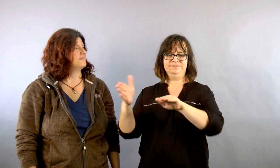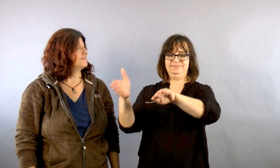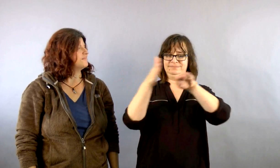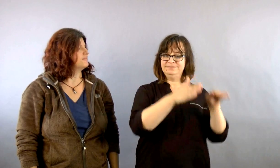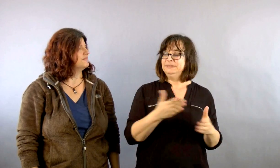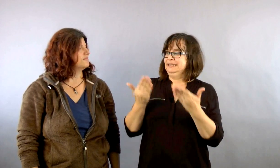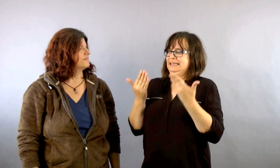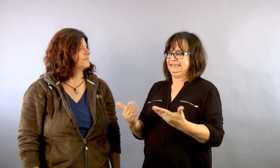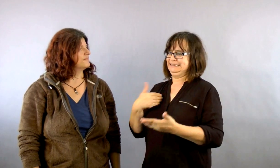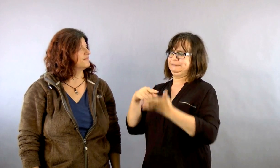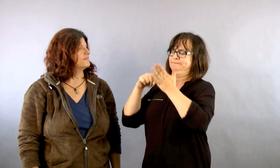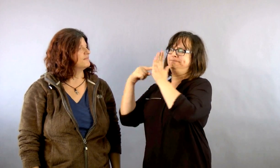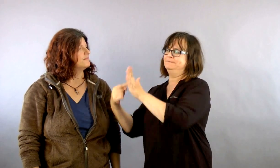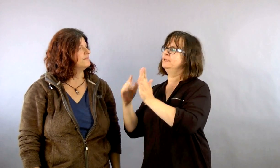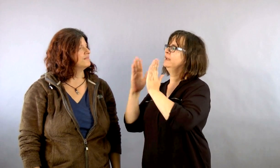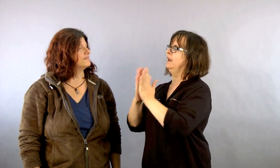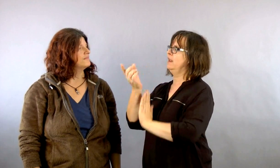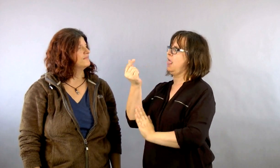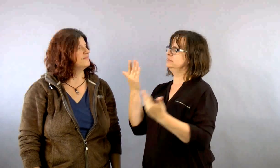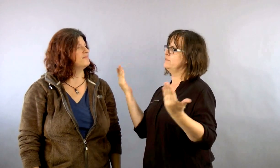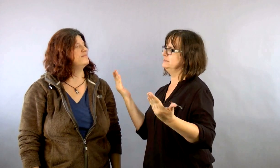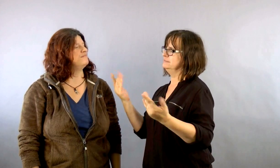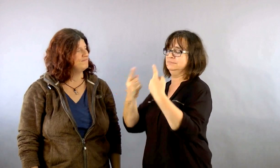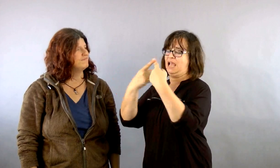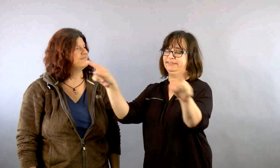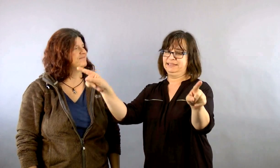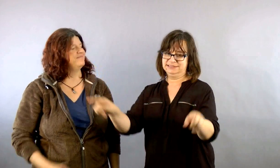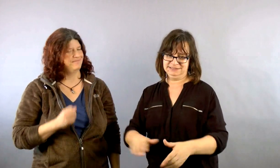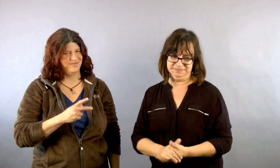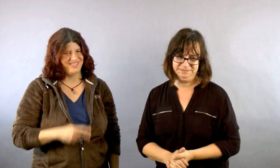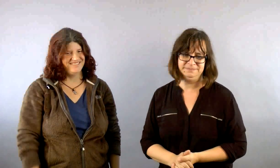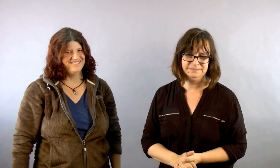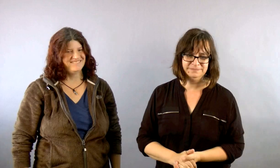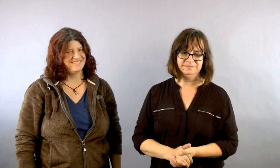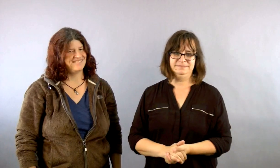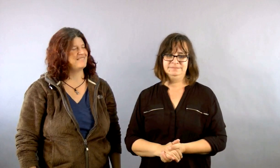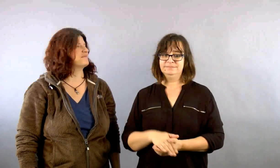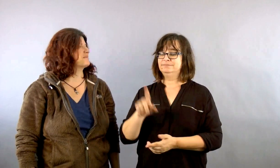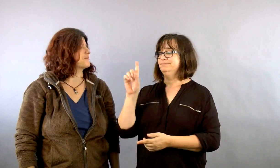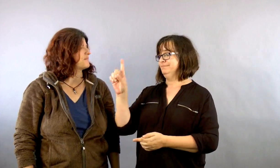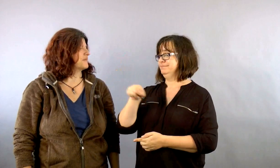Jetzt komme ich zum zweiten, zum Kirch-Geld das ist nämlich ganz anders